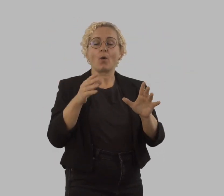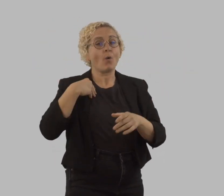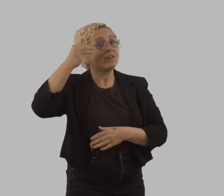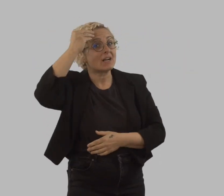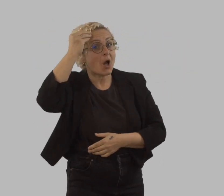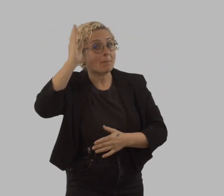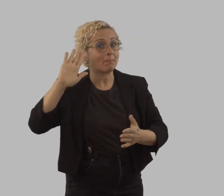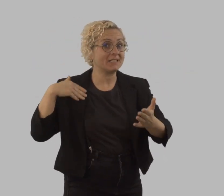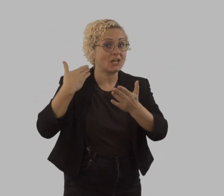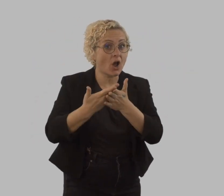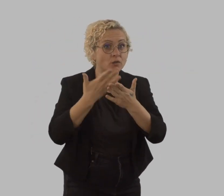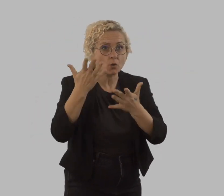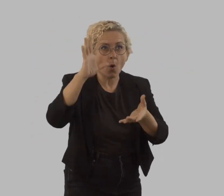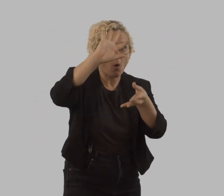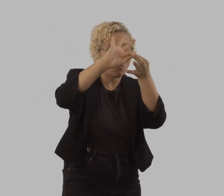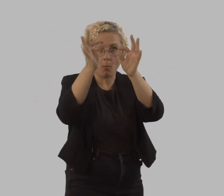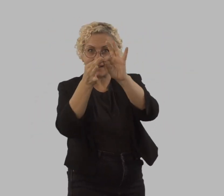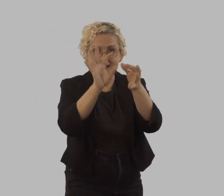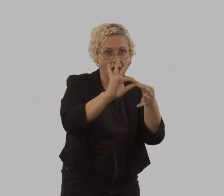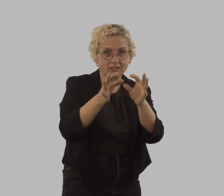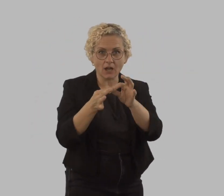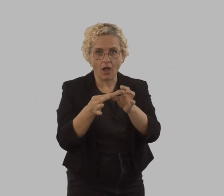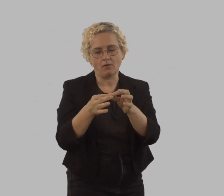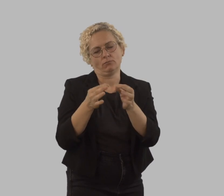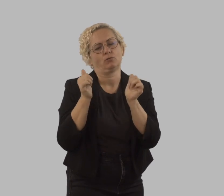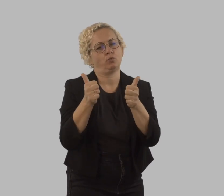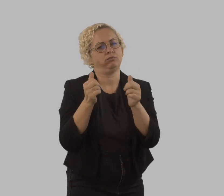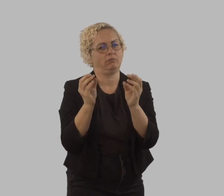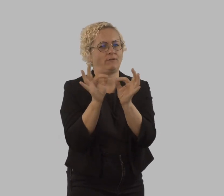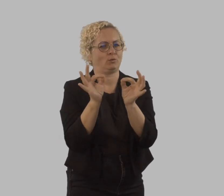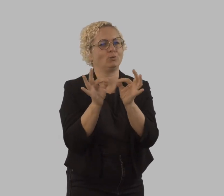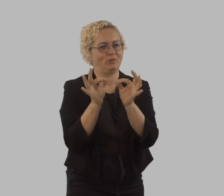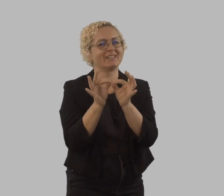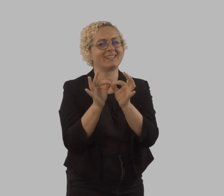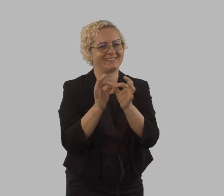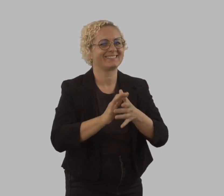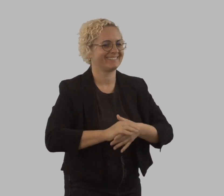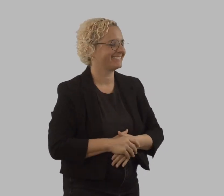Das ist, glaube ich, bis heute die funktionierende Kombination.